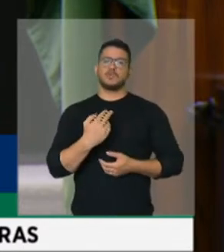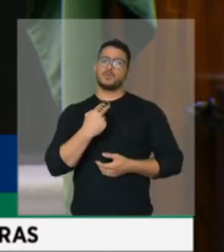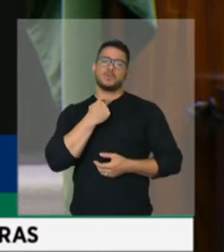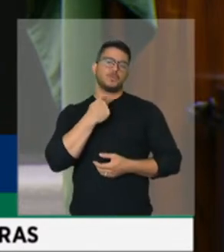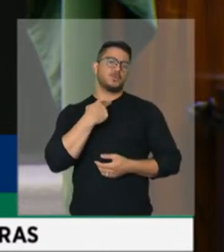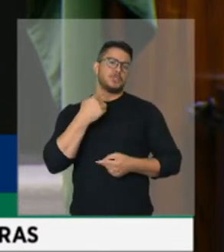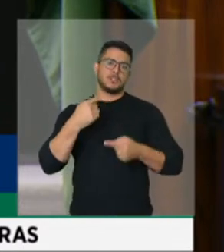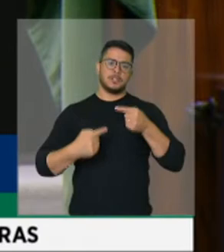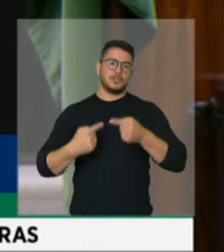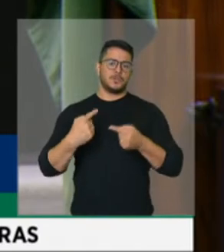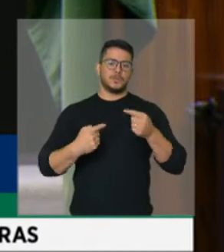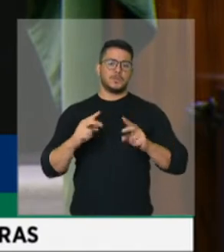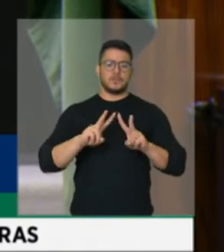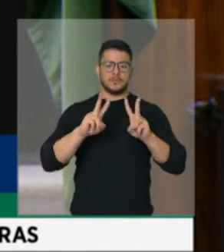ESTADO?! ONDE É MUITO CARO FAZER ISSO? NÃO VAI SER A